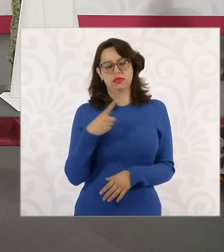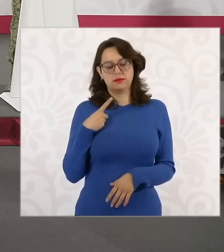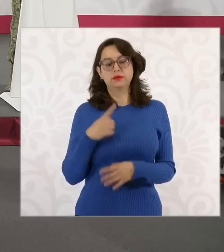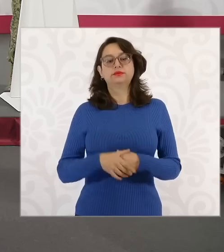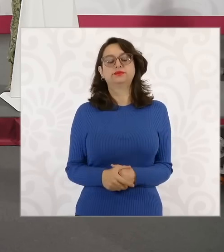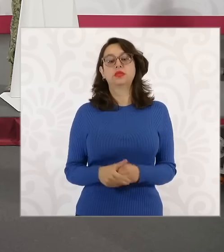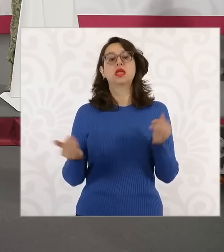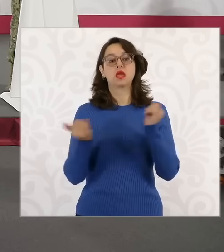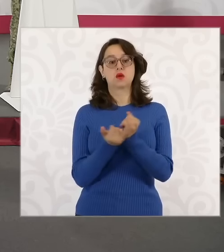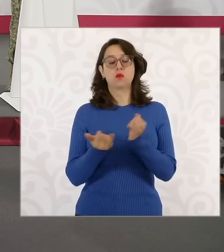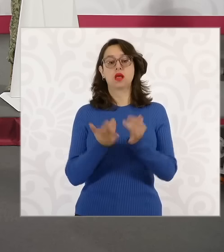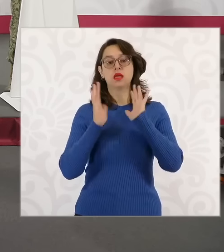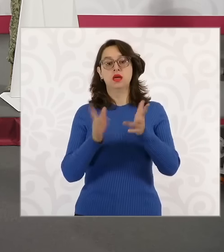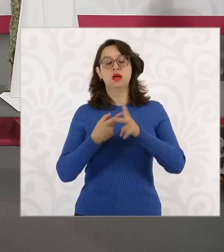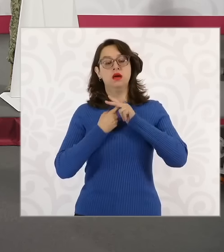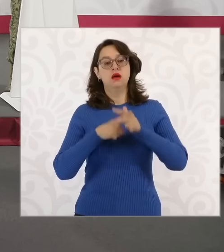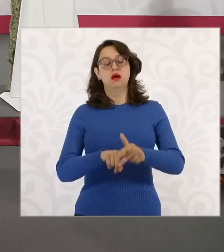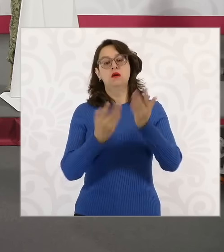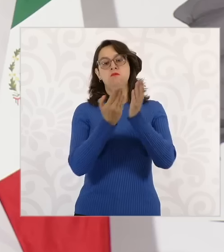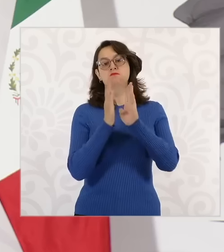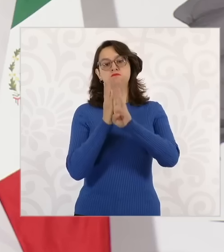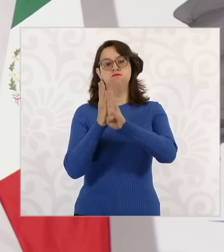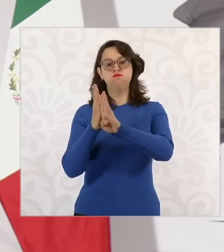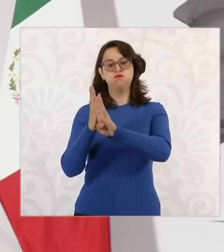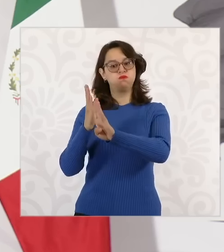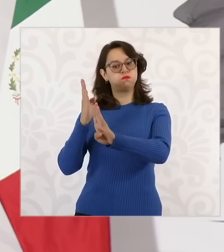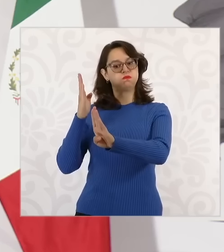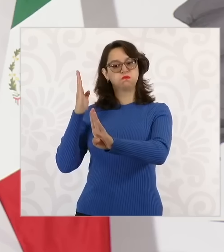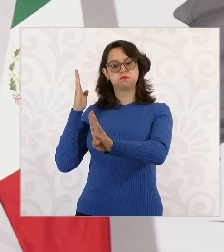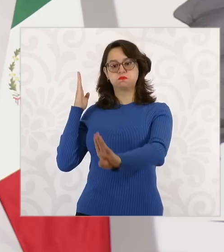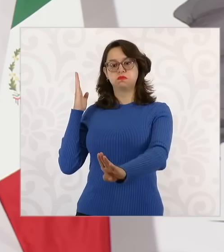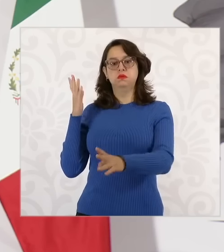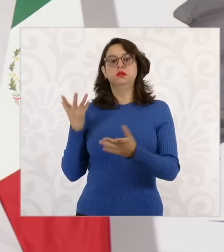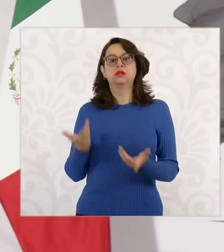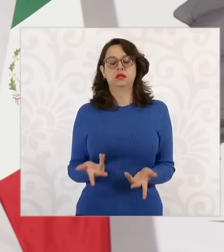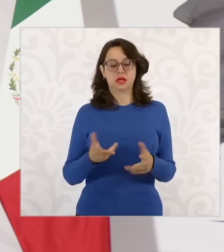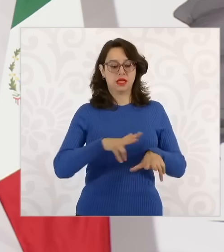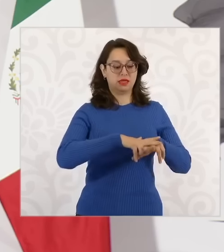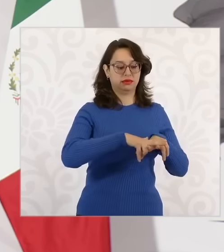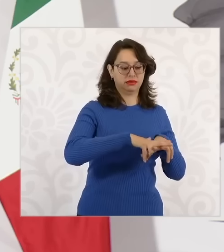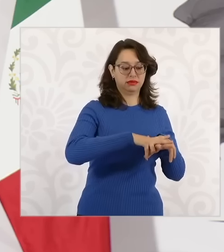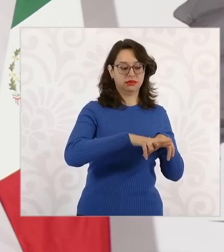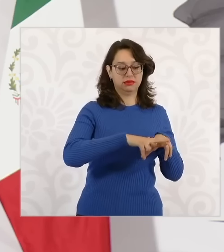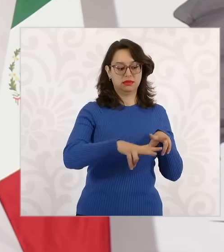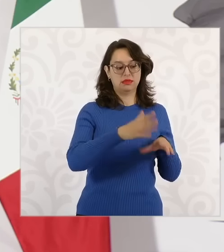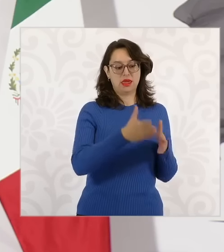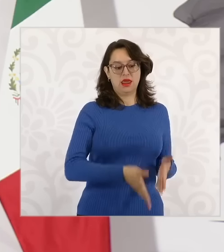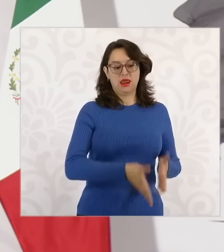vieron en las láminas precisamente donde vamos conviviendo con la vía de carga porque tenemos